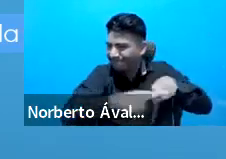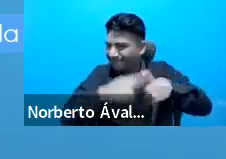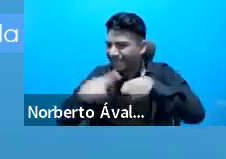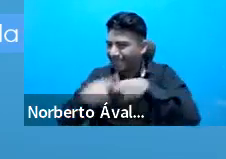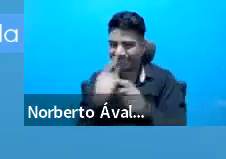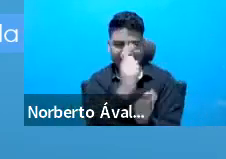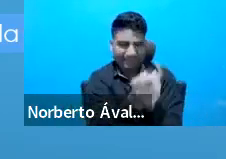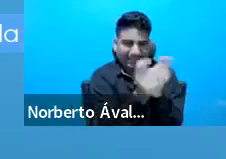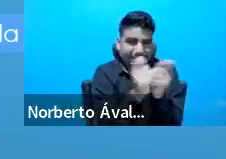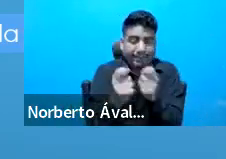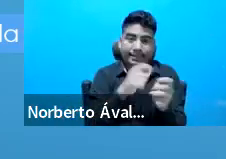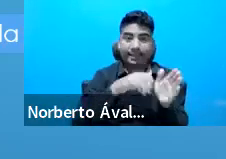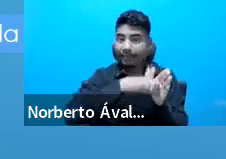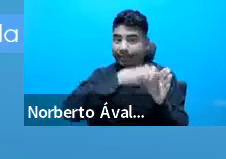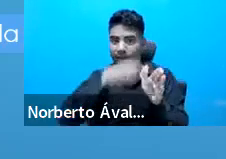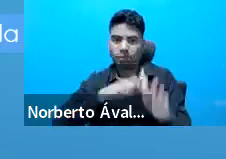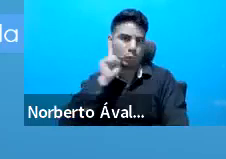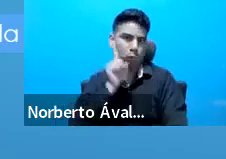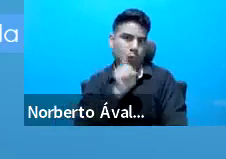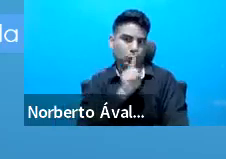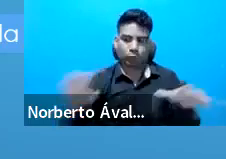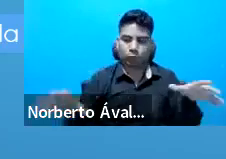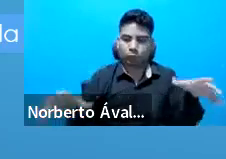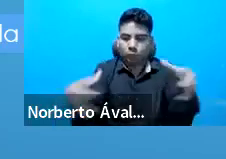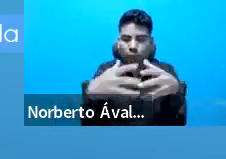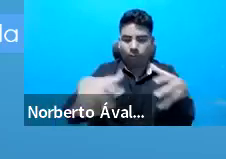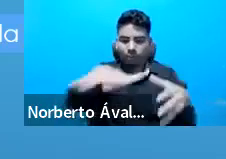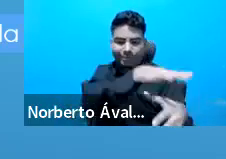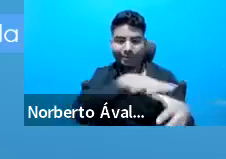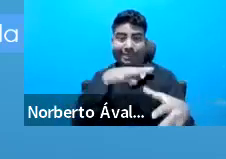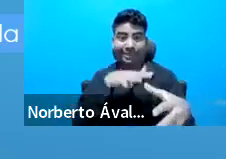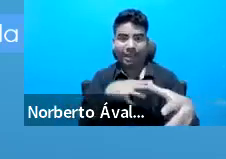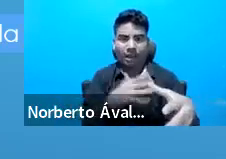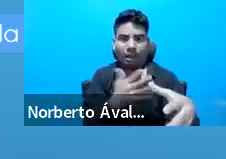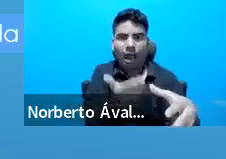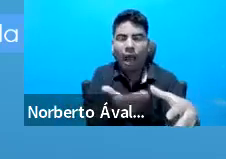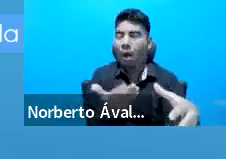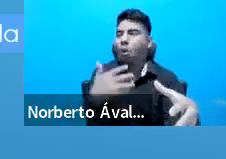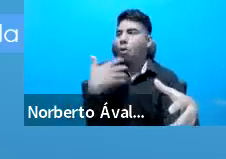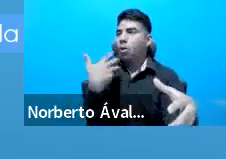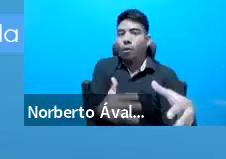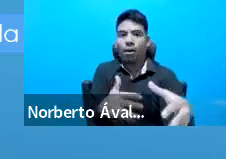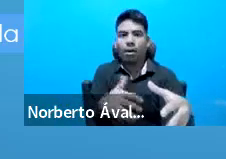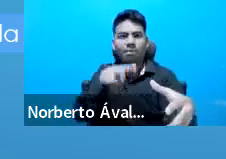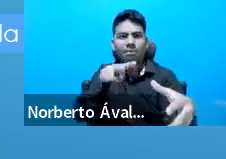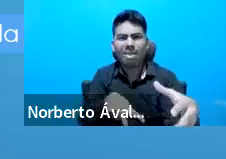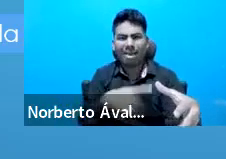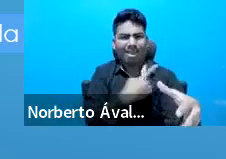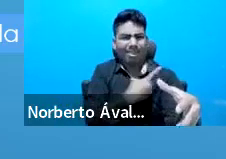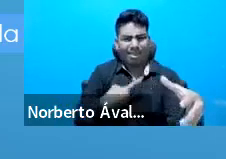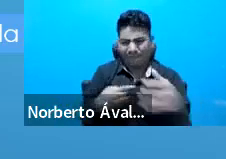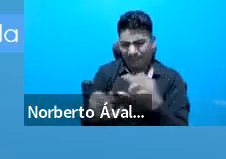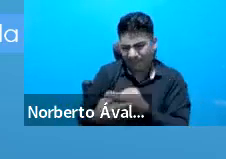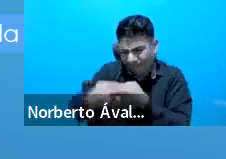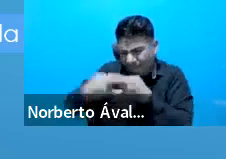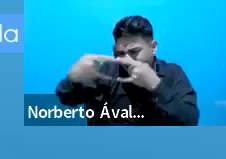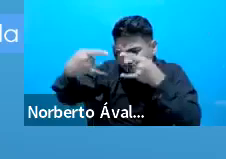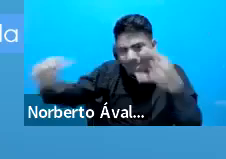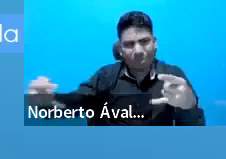Cambio de entender muchas cosas. Por ejemplo por ejemplo, que por ejemplo, que existía una comunidad de sordos y que era era necesario investigar era necesario investigar toda